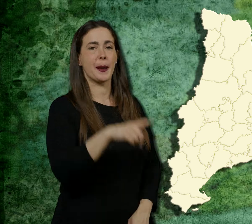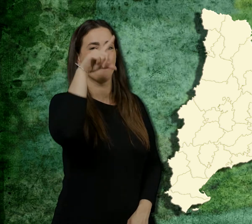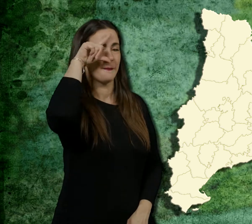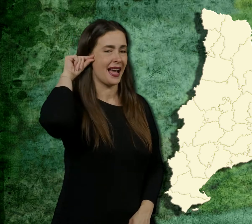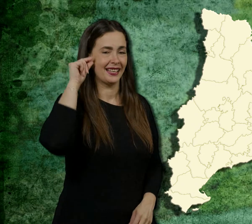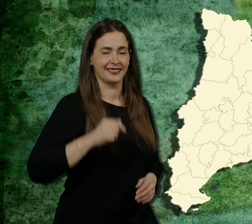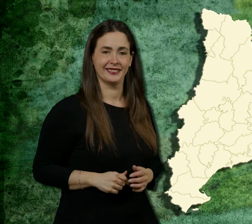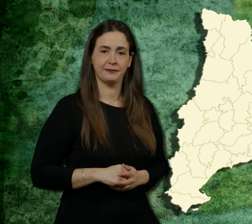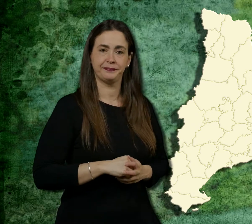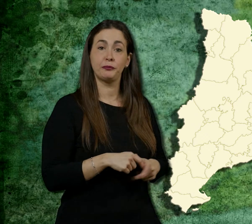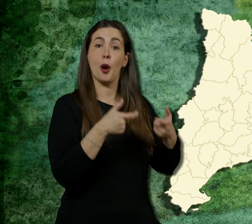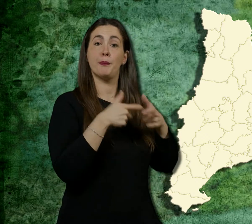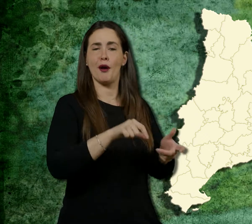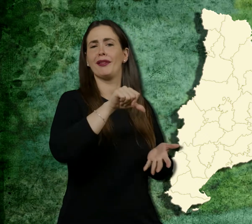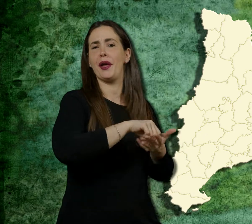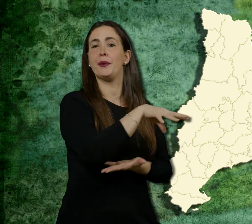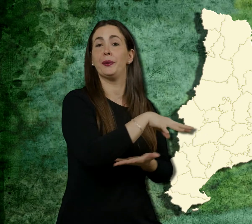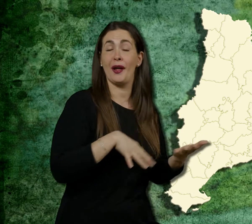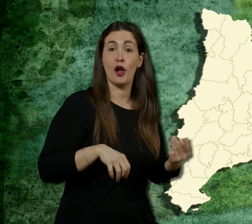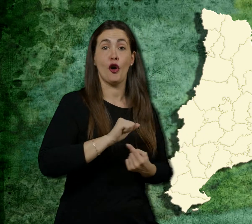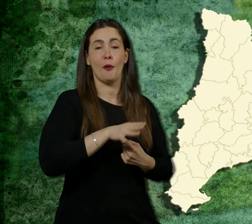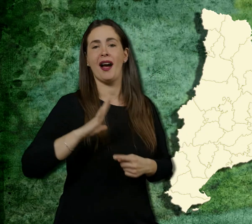MANRESA Província de Barcelona.